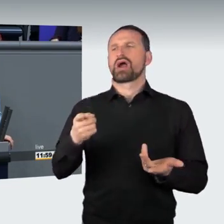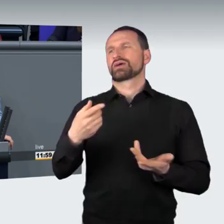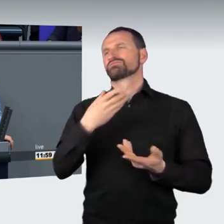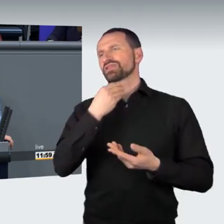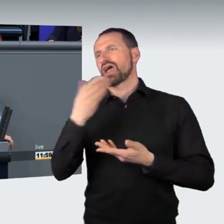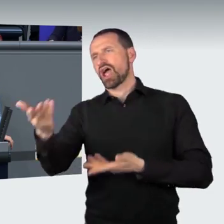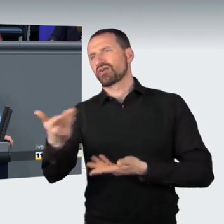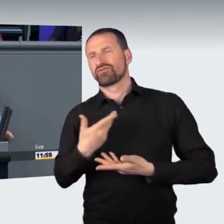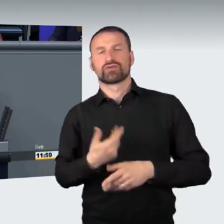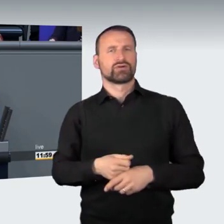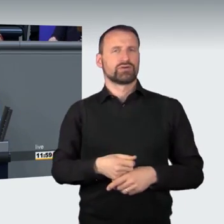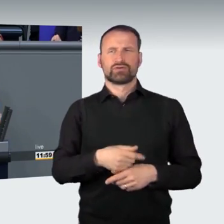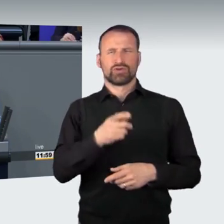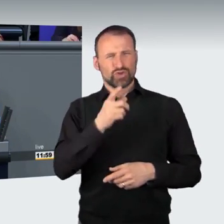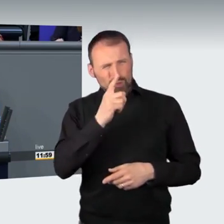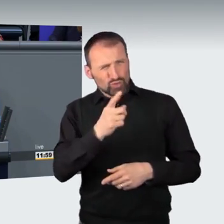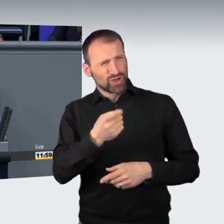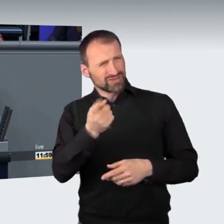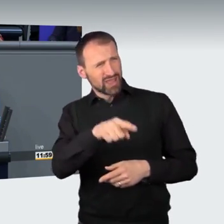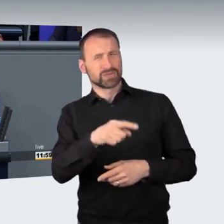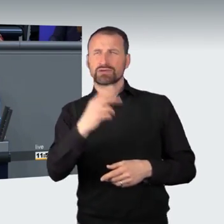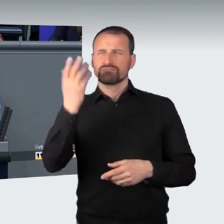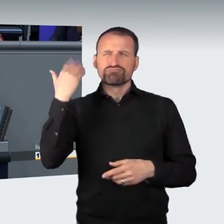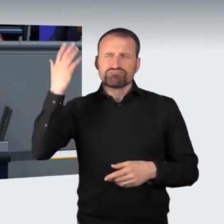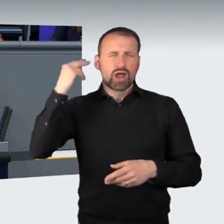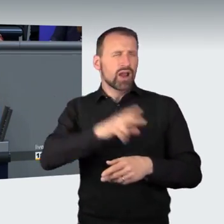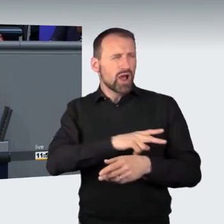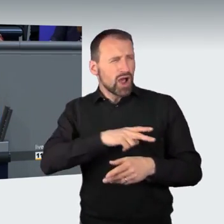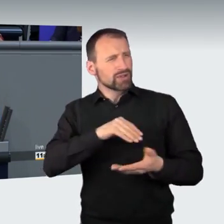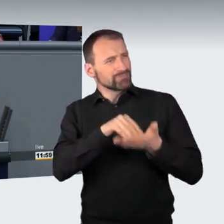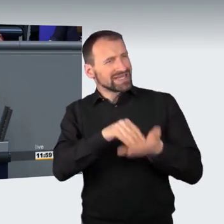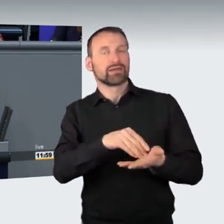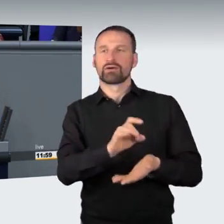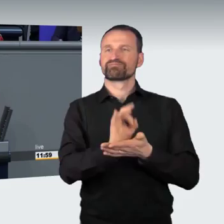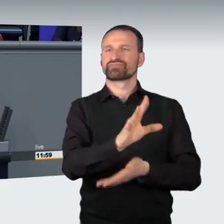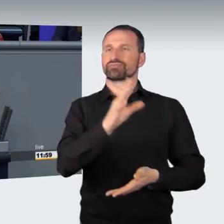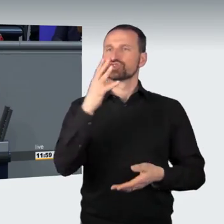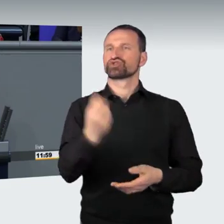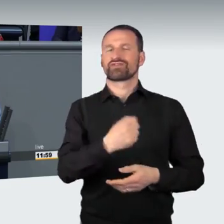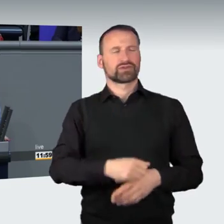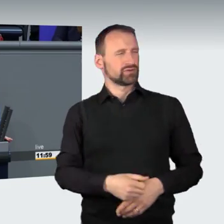aus ihren Wohnungen zu schmeißen. Ich finde, es ist höchste Zeit, Mieterinnen und Mieter vor solchen Kündigungen besser zu schützen.